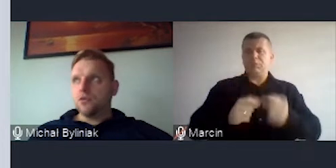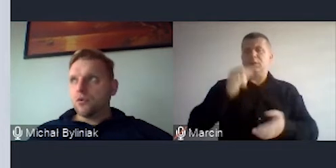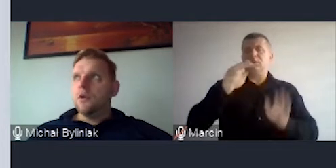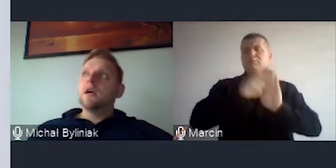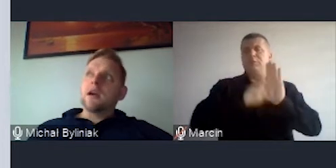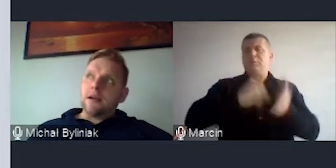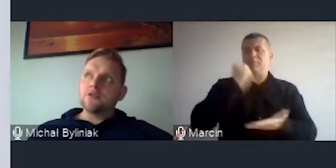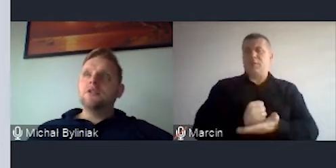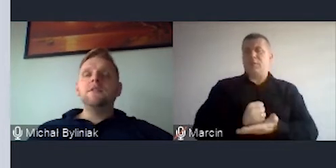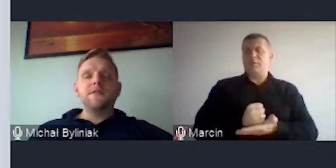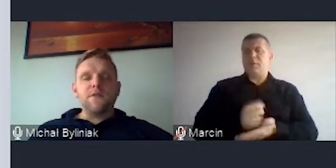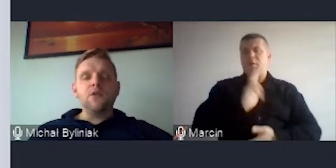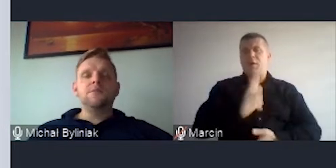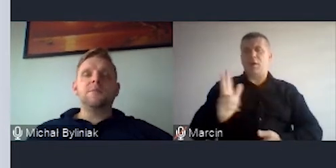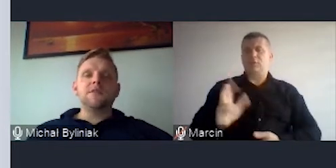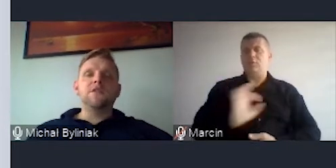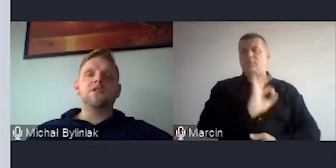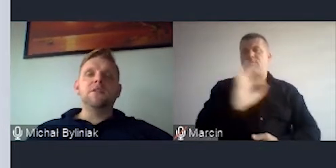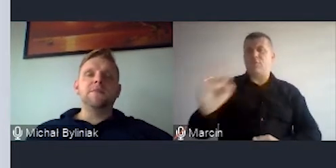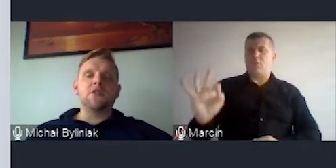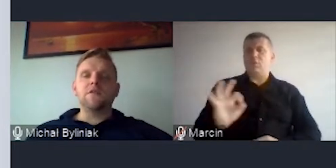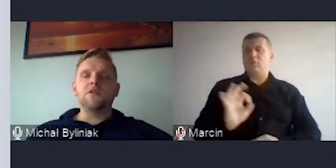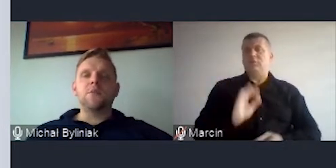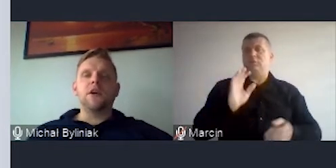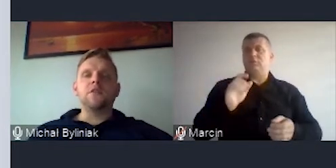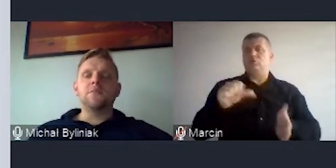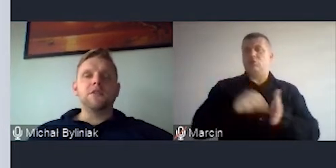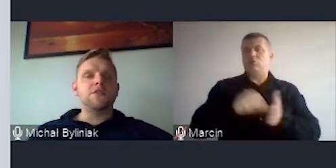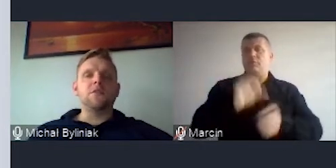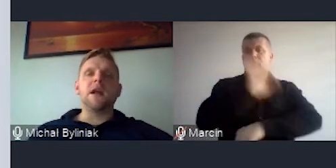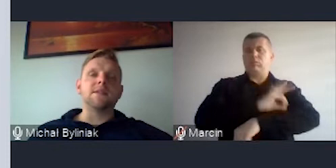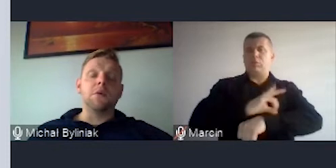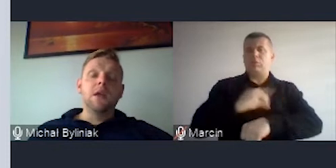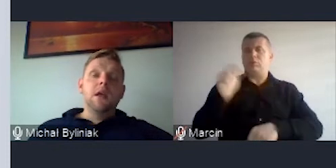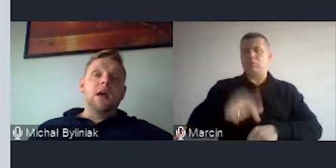I tu każdy w swoim specyficznym środowisku projektowym będzie się obracał.